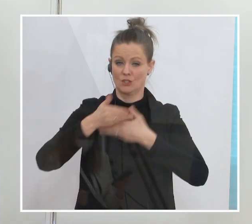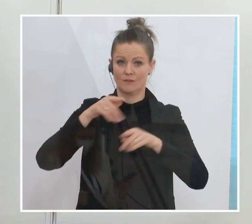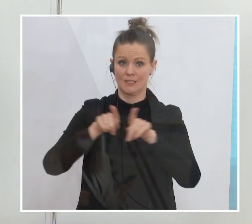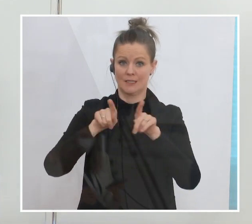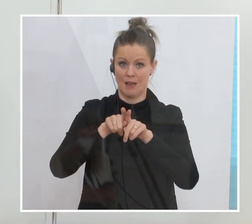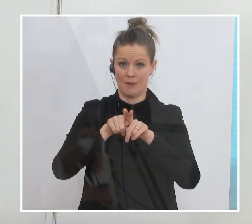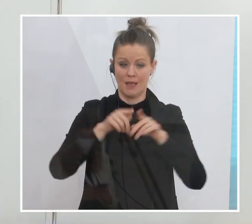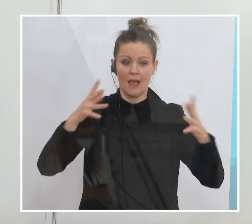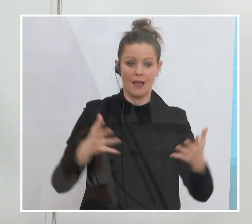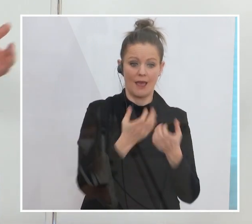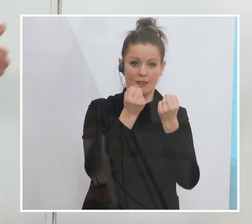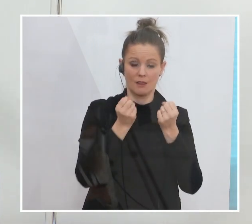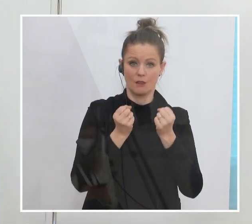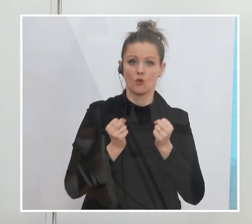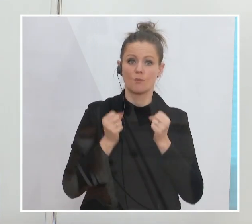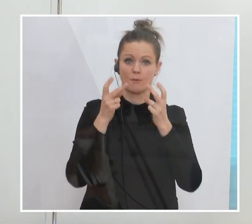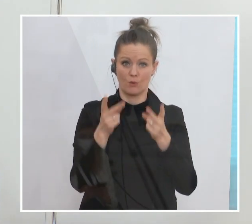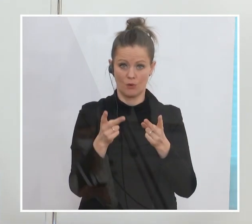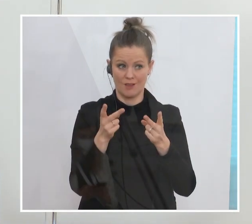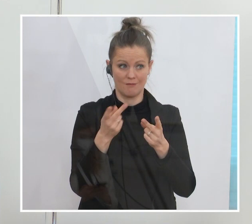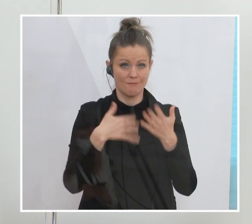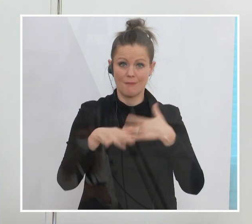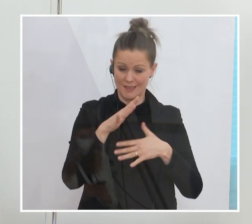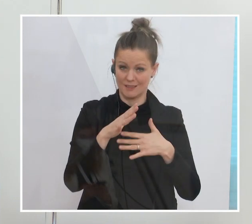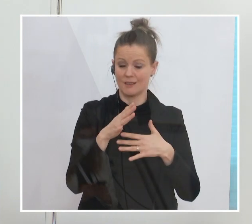Überbrücken, das sind jetzt eben die meisten hier anschließend vorgestellten Maßnahmen,